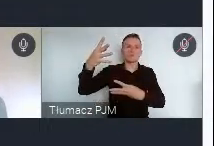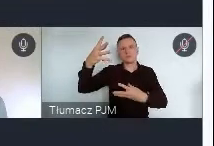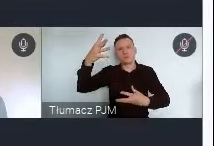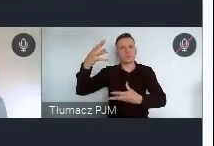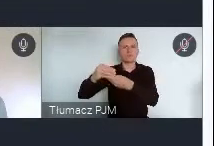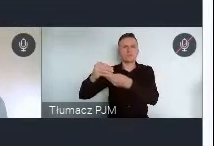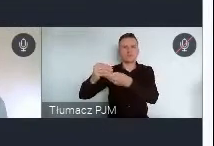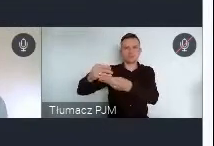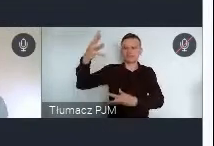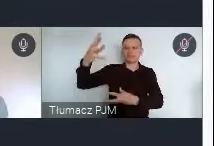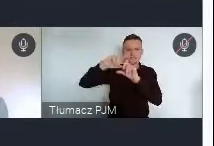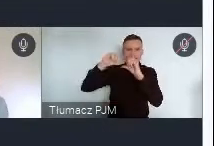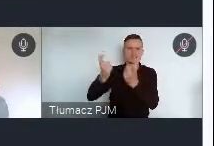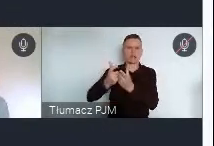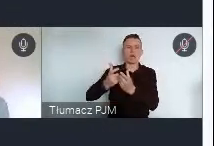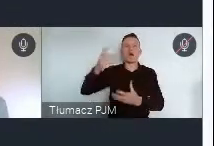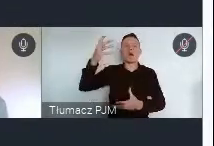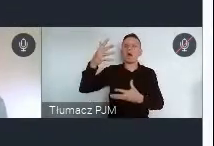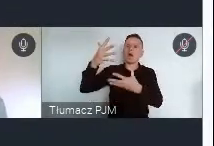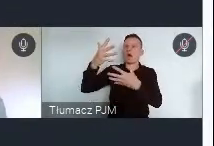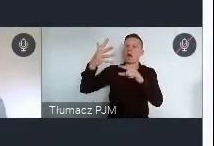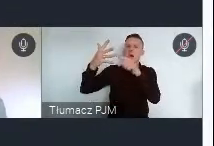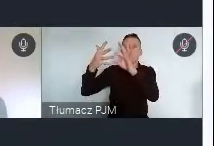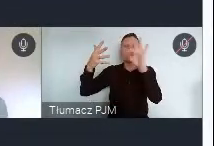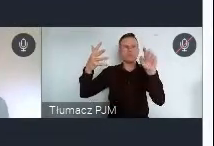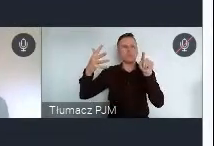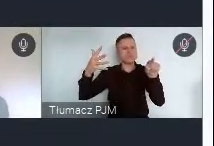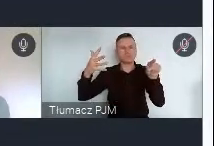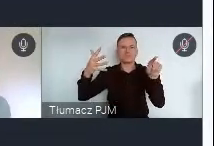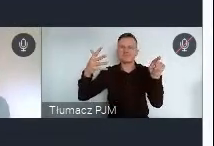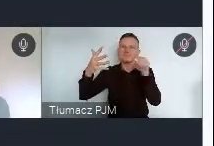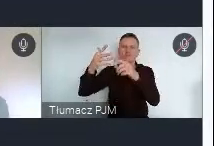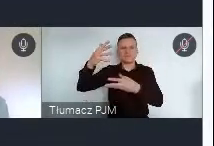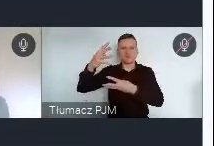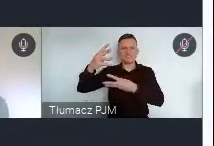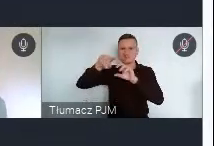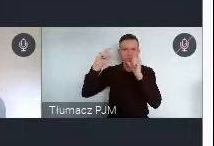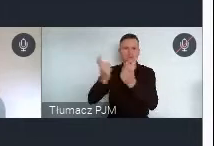bo tak naprawdę mają oddziaływanie na cały,